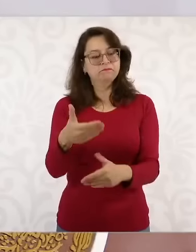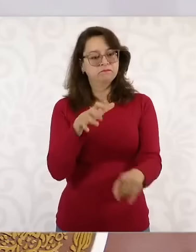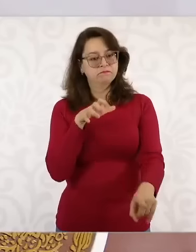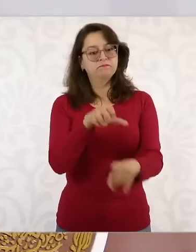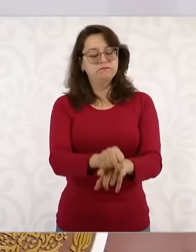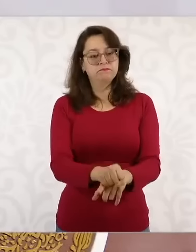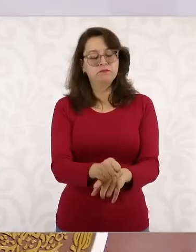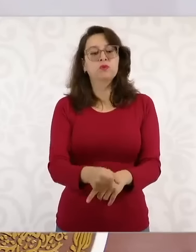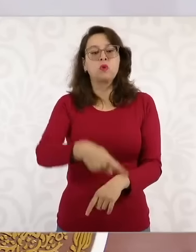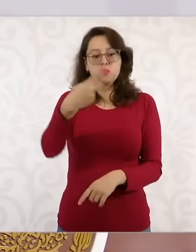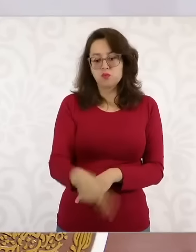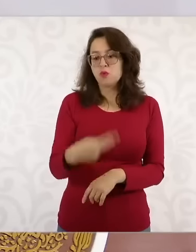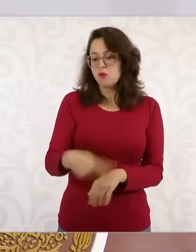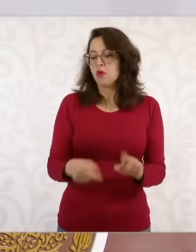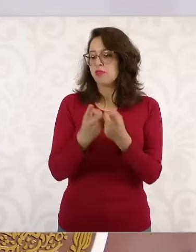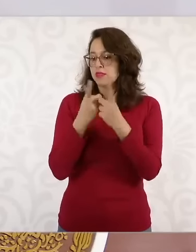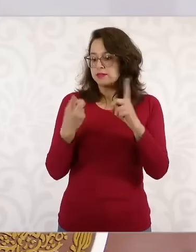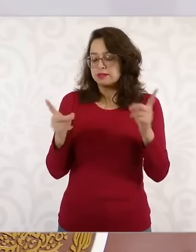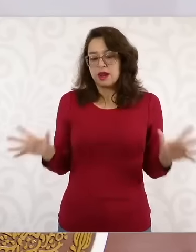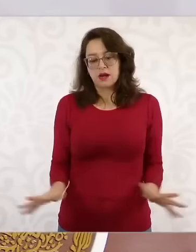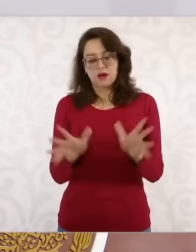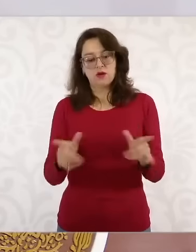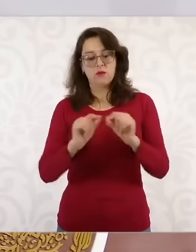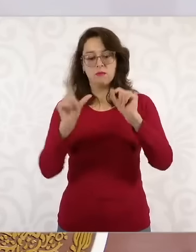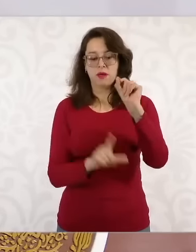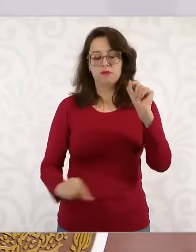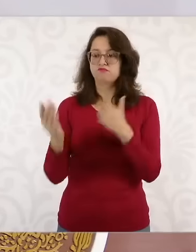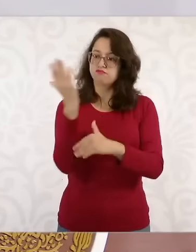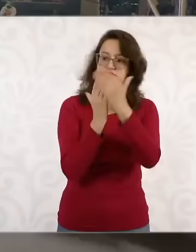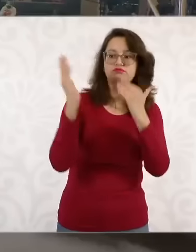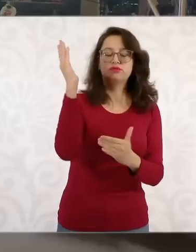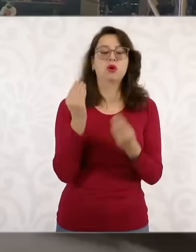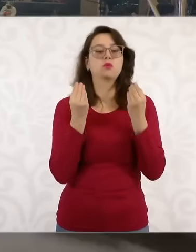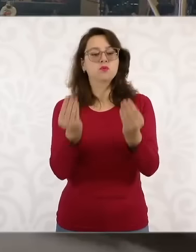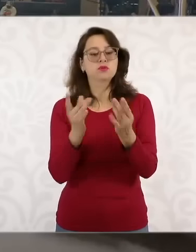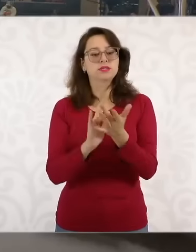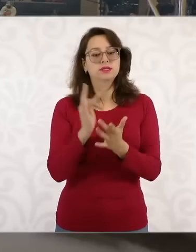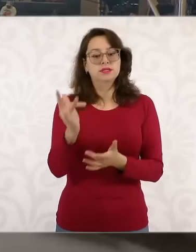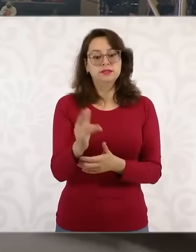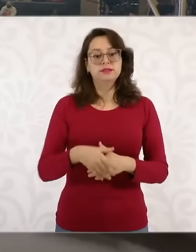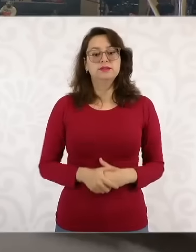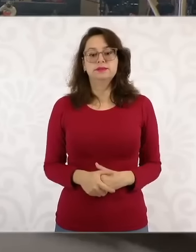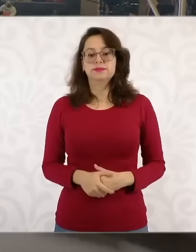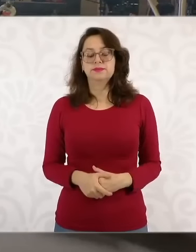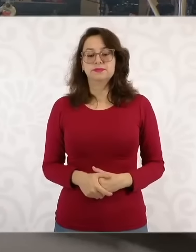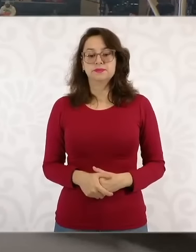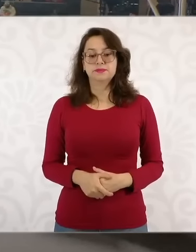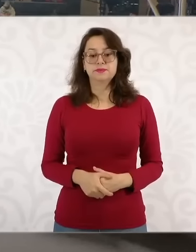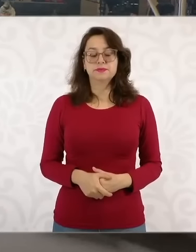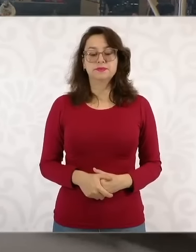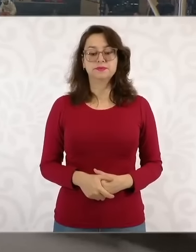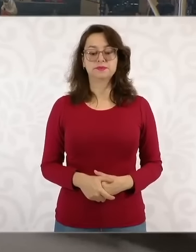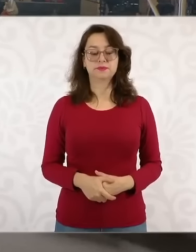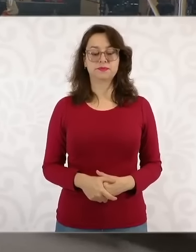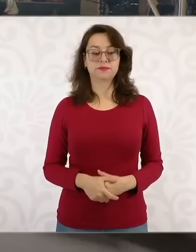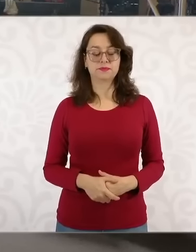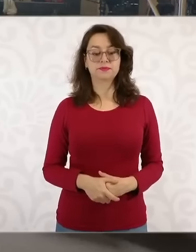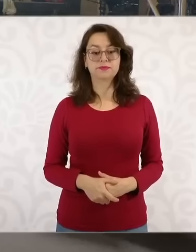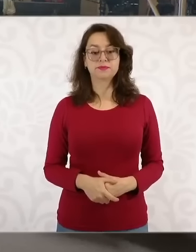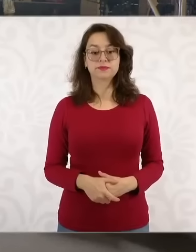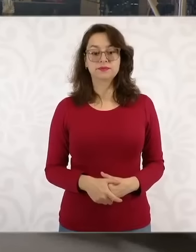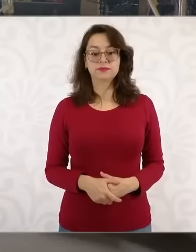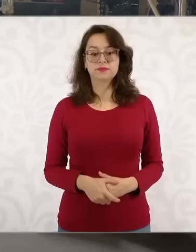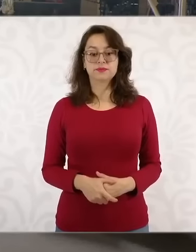el desarrollo del país y acompañar el crecimiento de México. Es cuanto, presidenta. Muchas gracias.